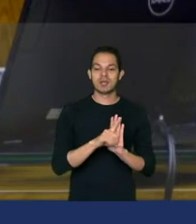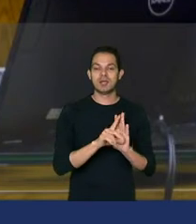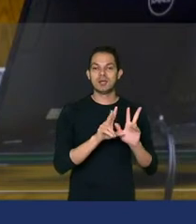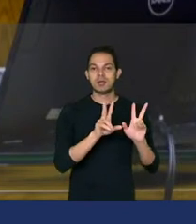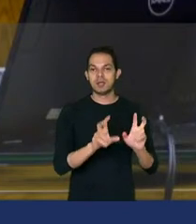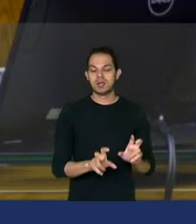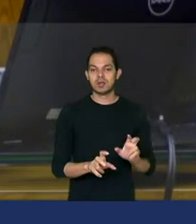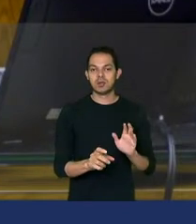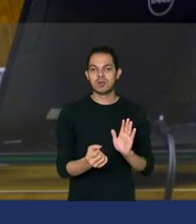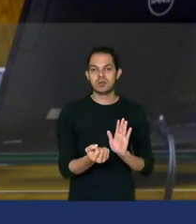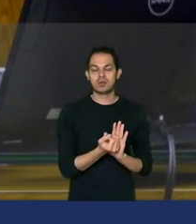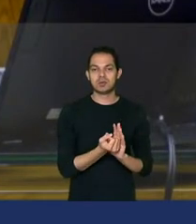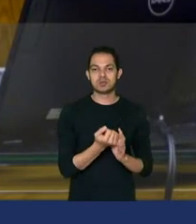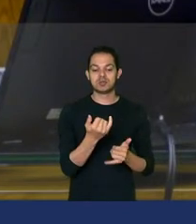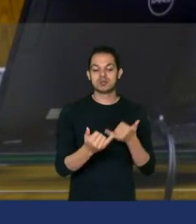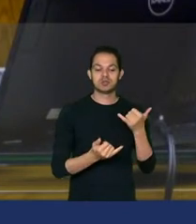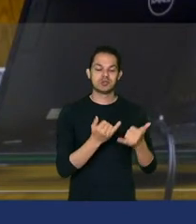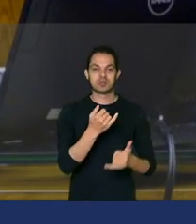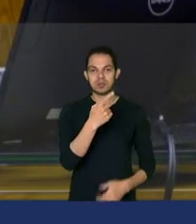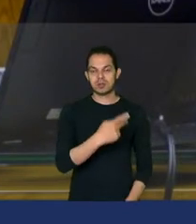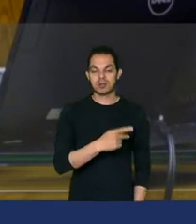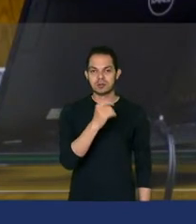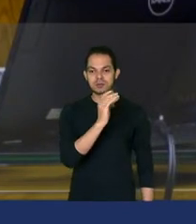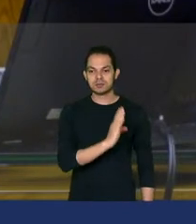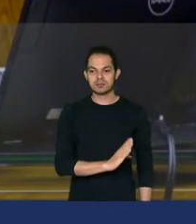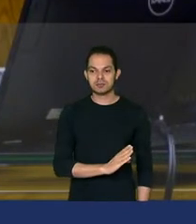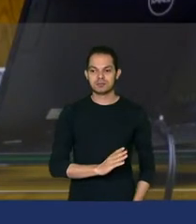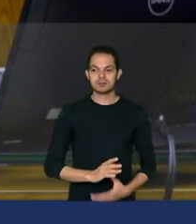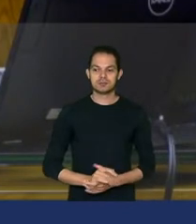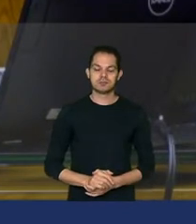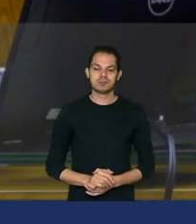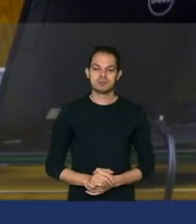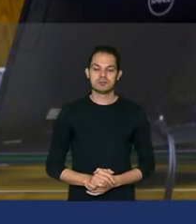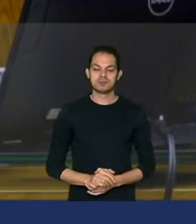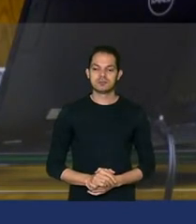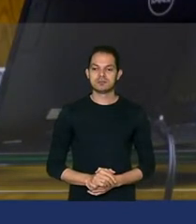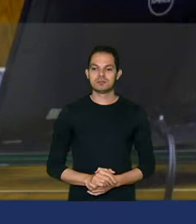DO PROJETO 442 QUE REFOGA OS DISPOSITIVOS LEGAIS QUE MENCIONA O MARCO REGULATÓRIO